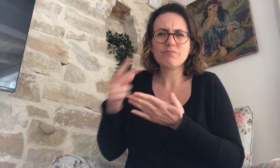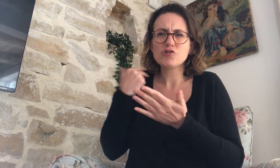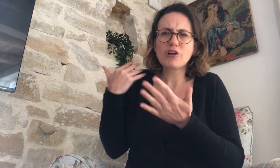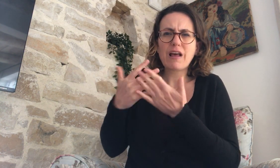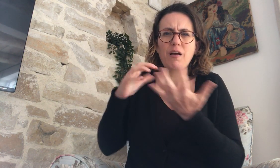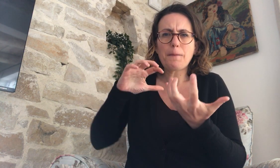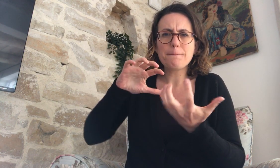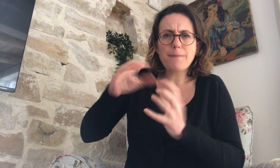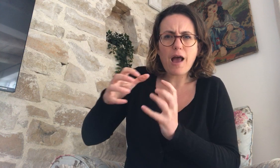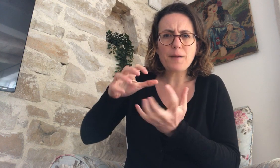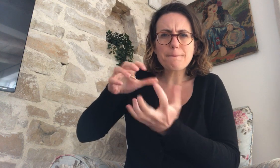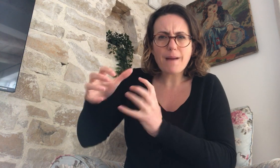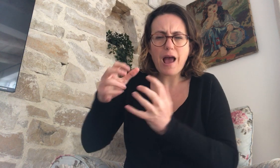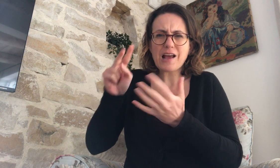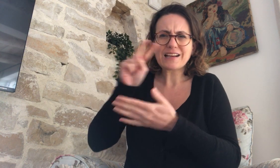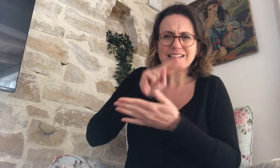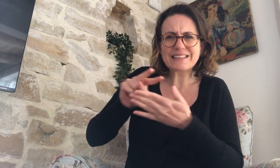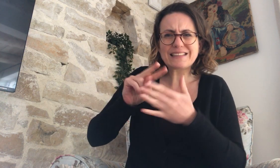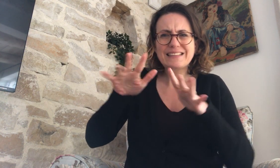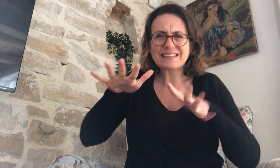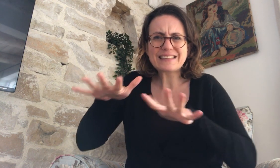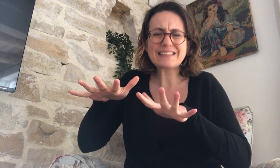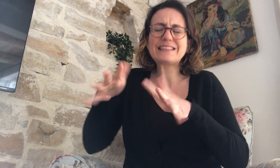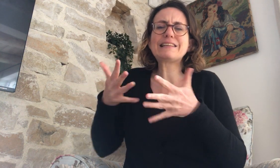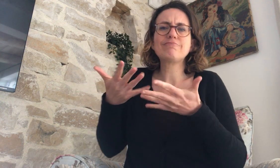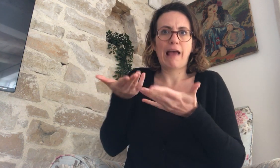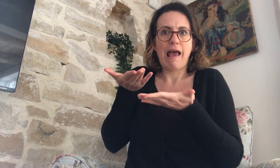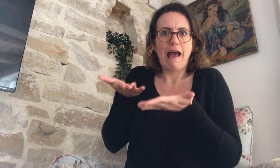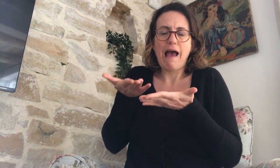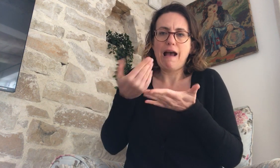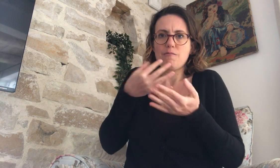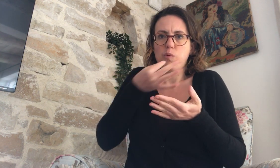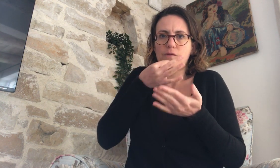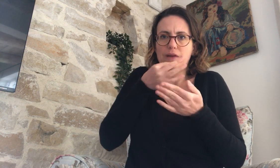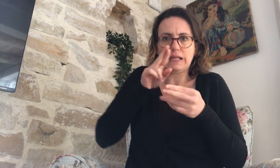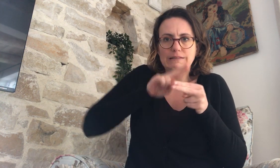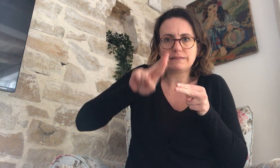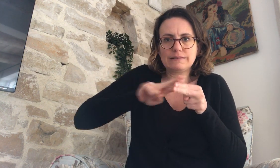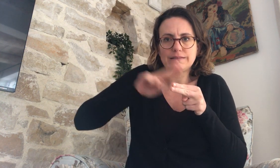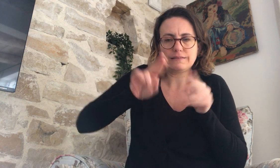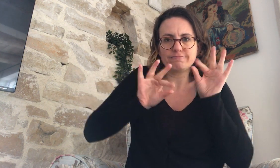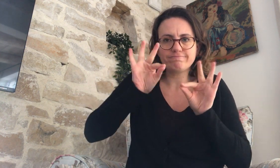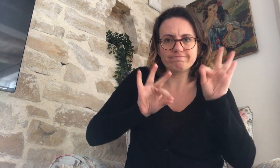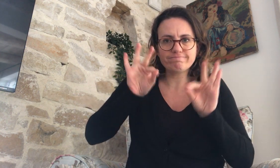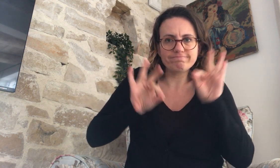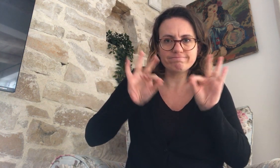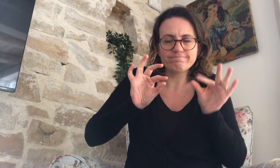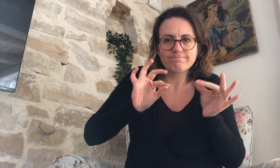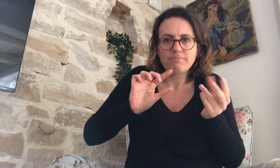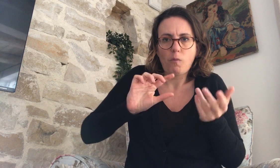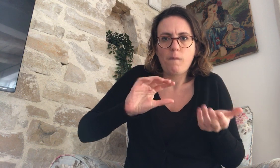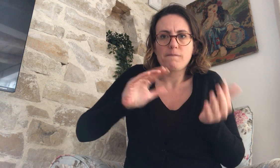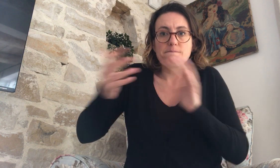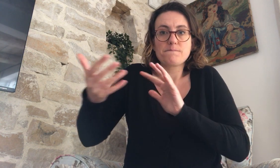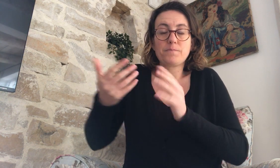Vous avez occasionnellement rencontré des bugs à la lecture, c'est l'occasion d'en profiter pour réparer et régler les problèmes.